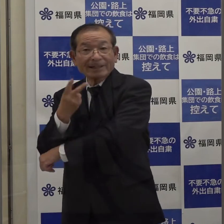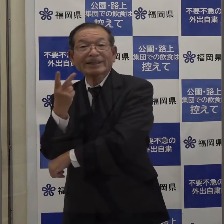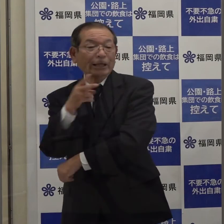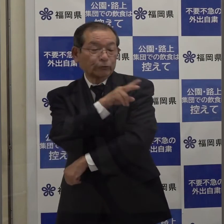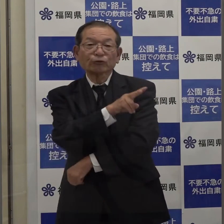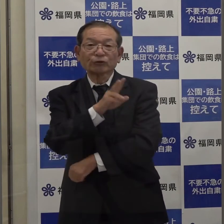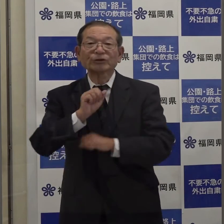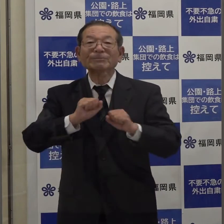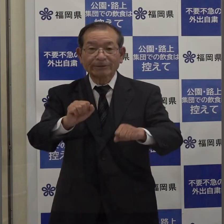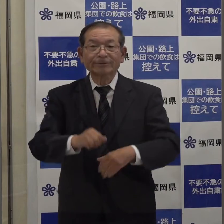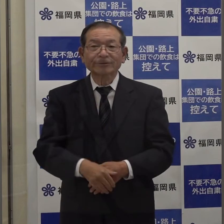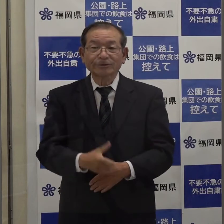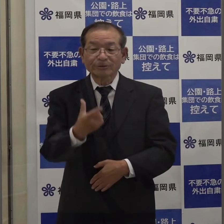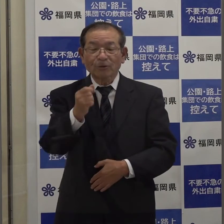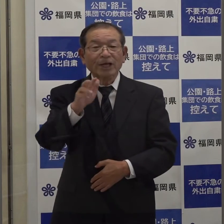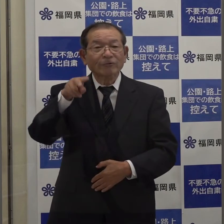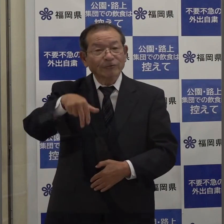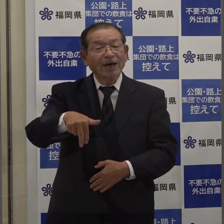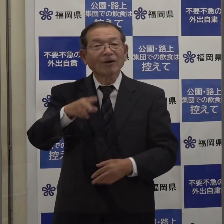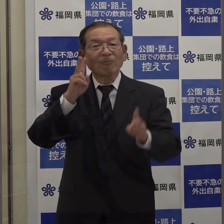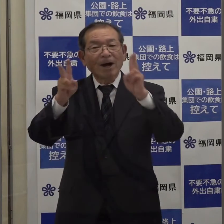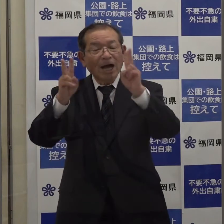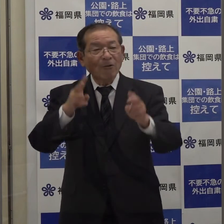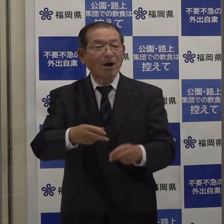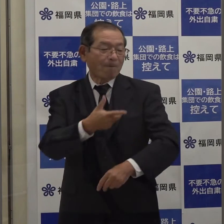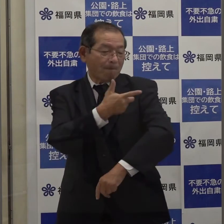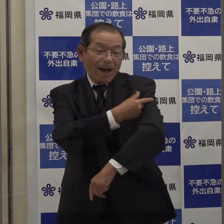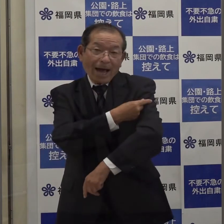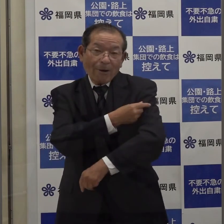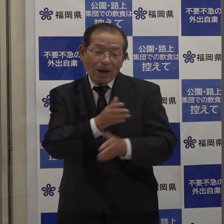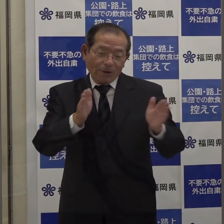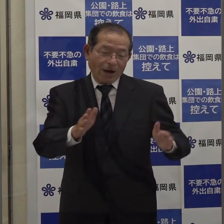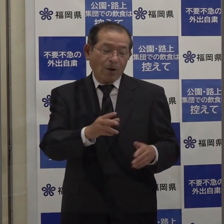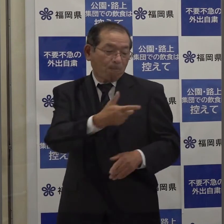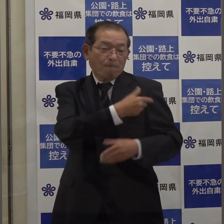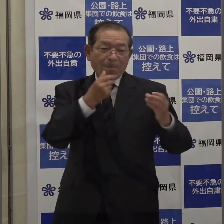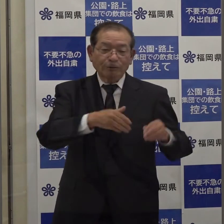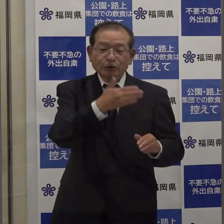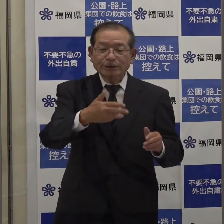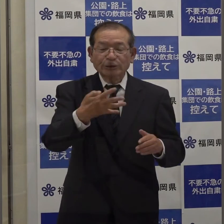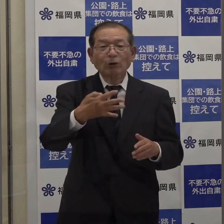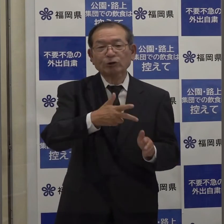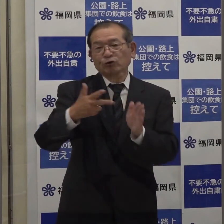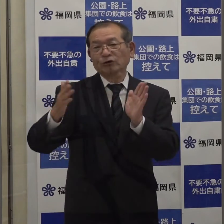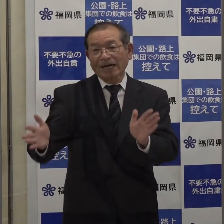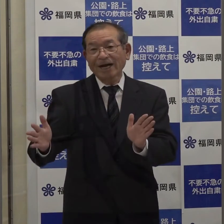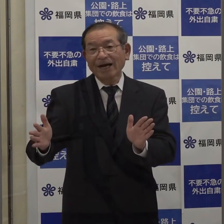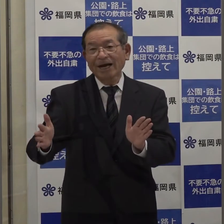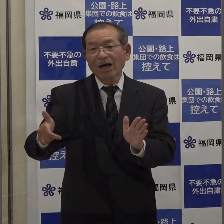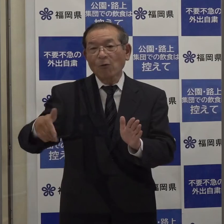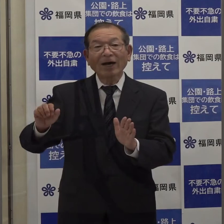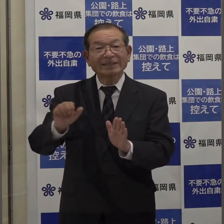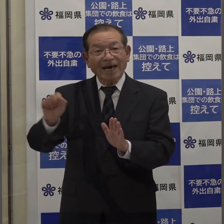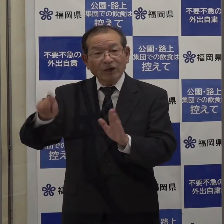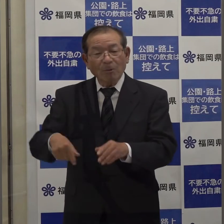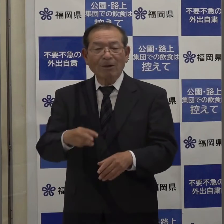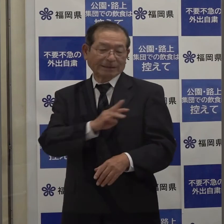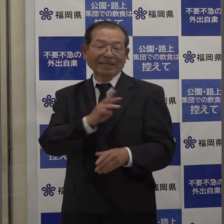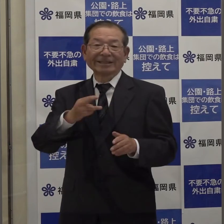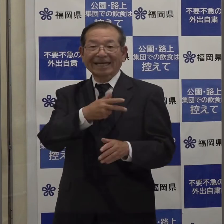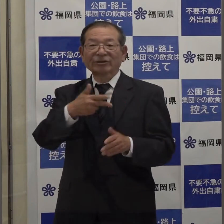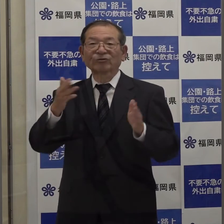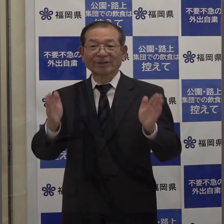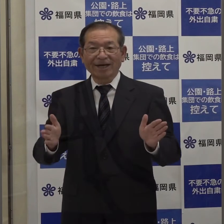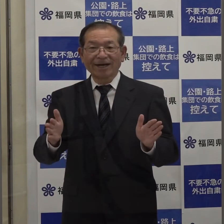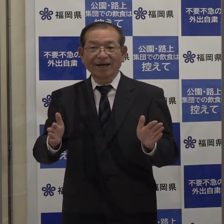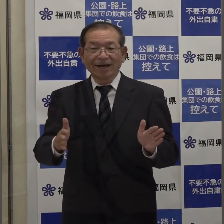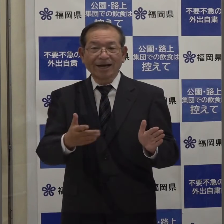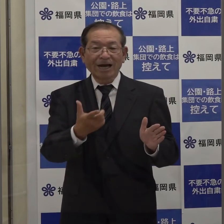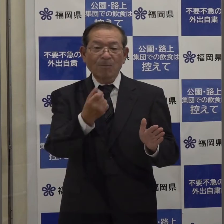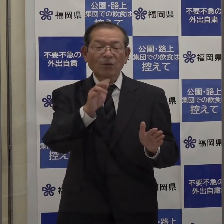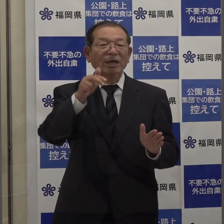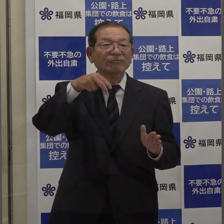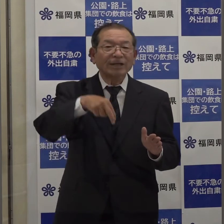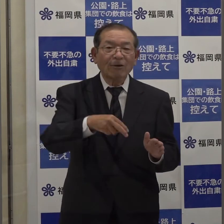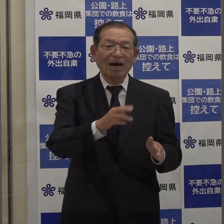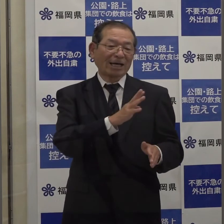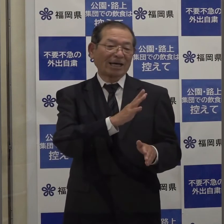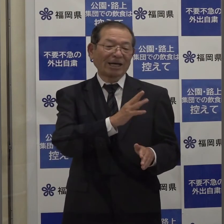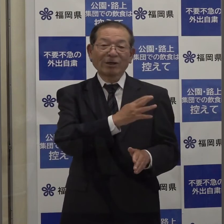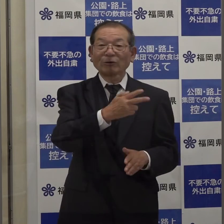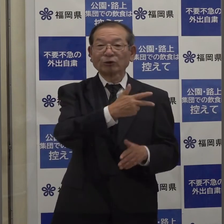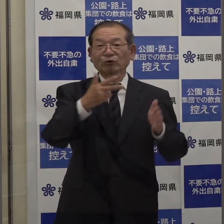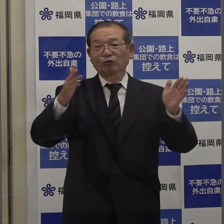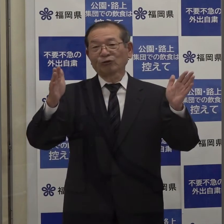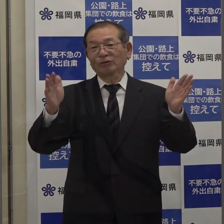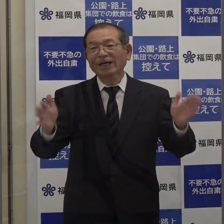今使っているファイザー社製の接種間隔は３週間ですが モデルナ社製は４週間ということで